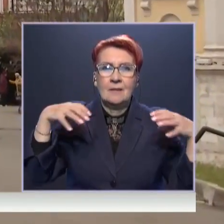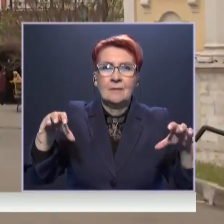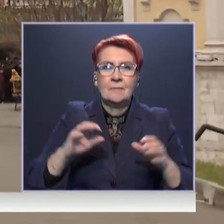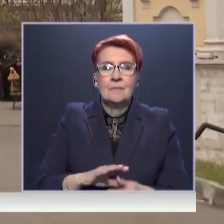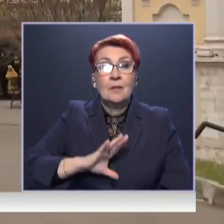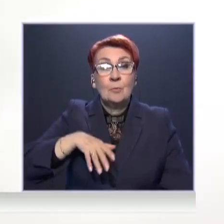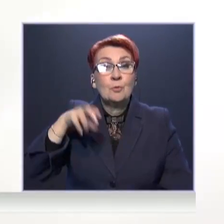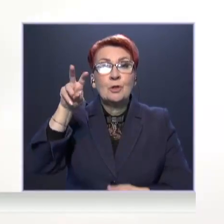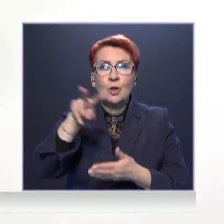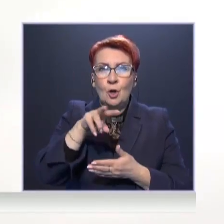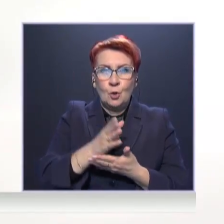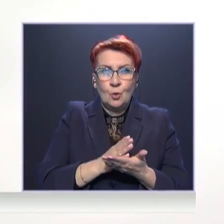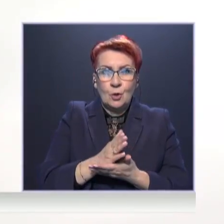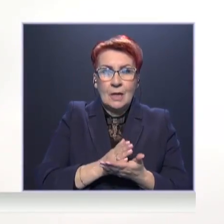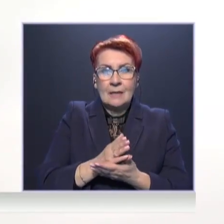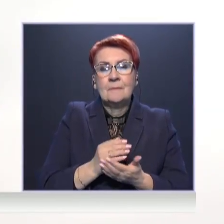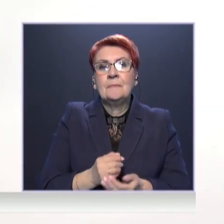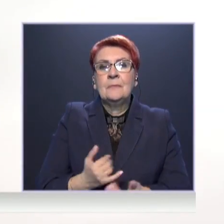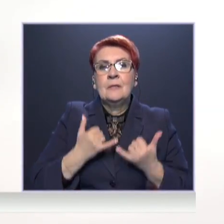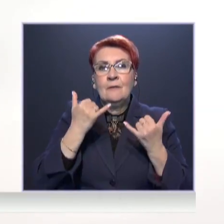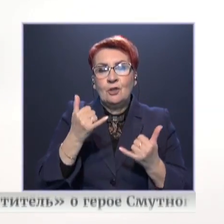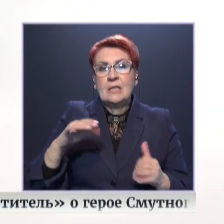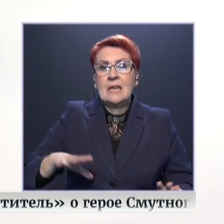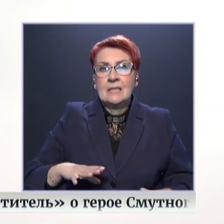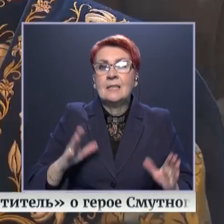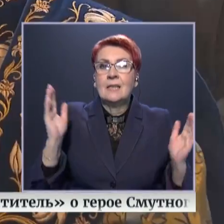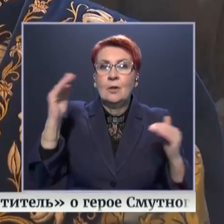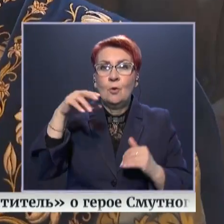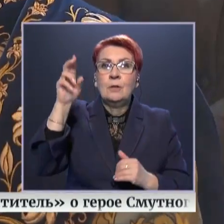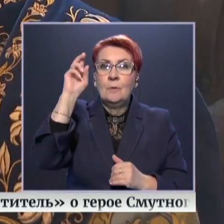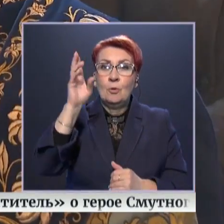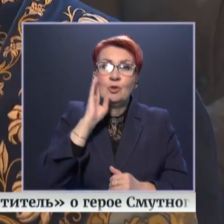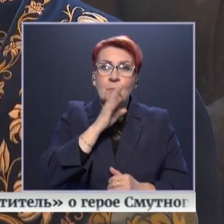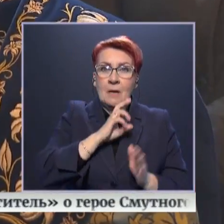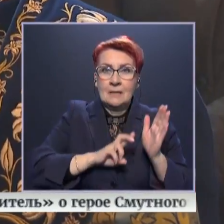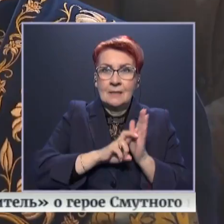после божественной литургии в часовне в честь Казанской иконы Божией Матери высокопетровской Обители состоялся водосветный